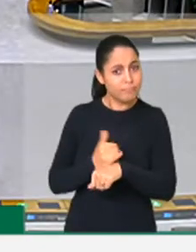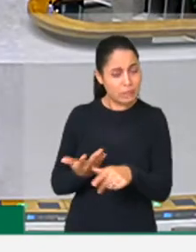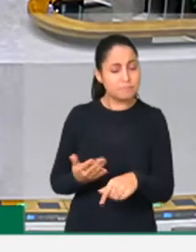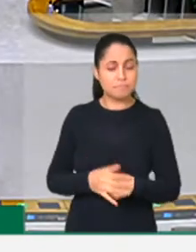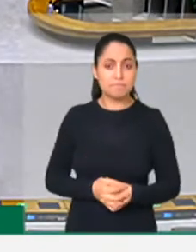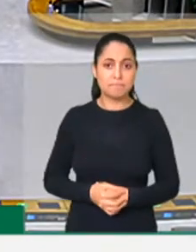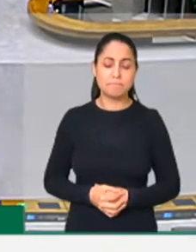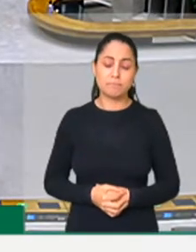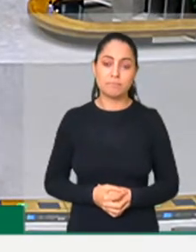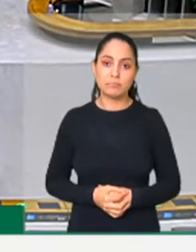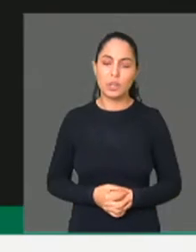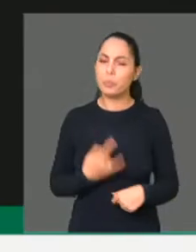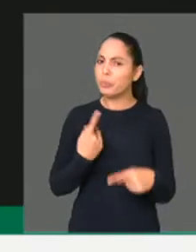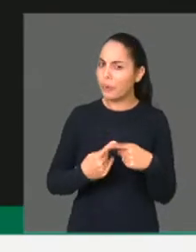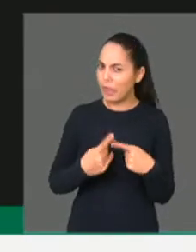QUER PAGAR O MÍ NIMO. MÁXIMO COM O MÁXIMO DE DESCONTO.